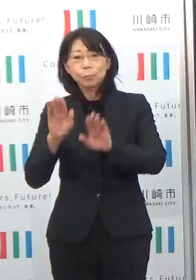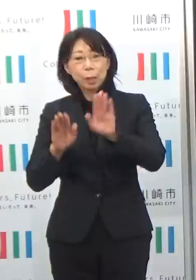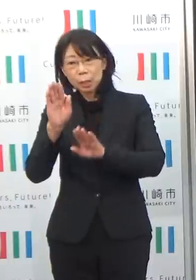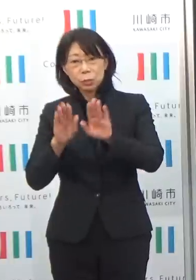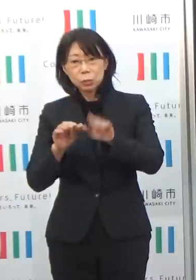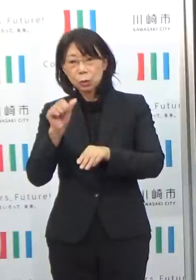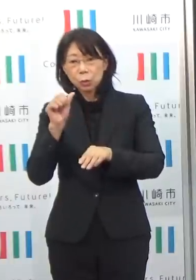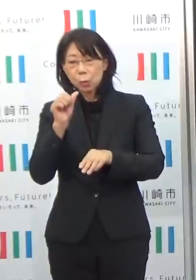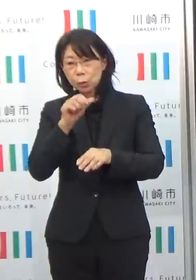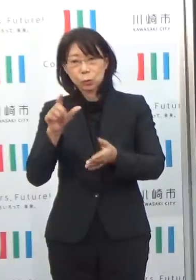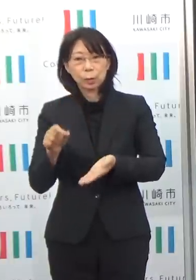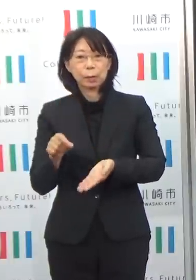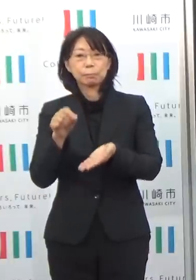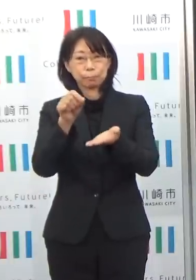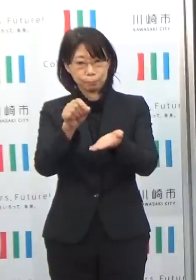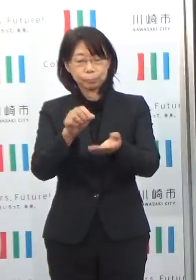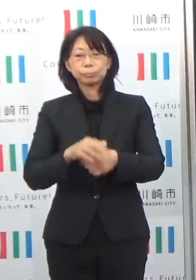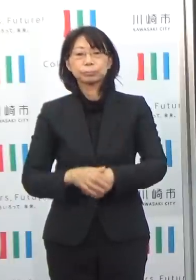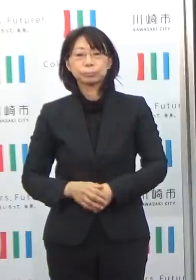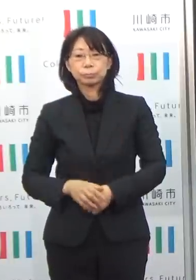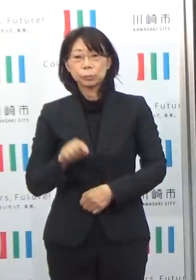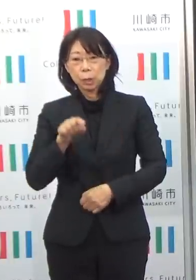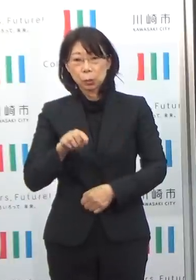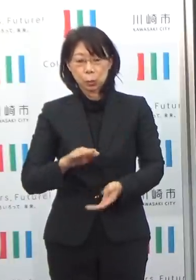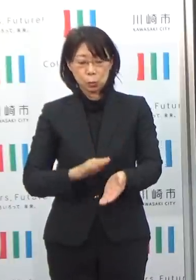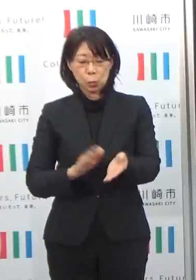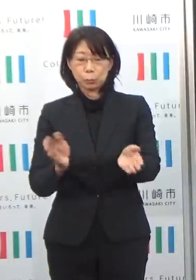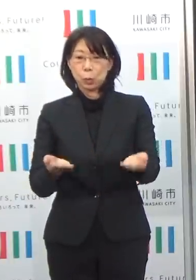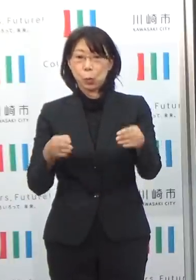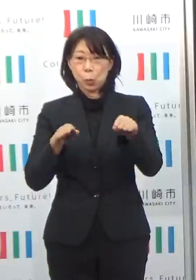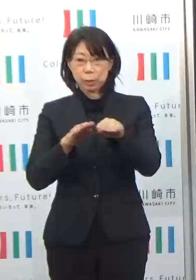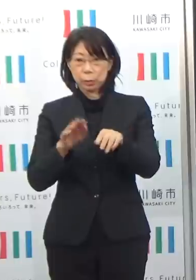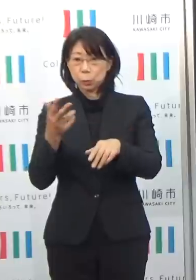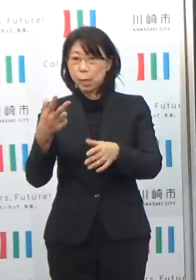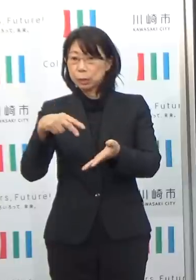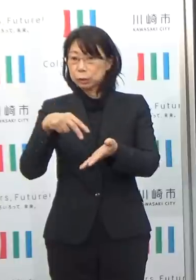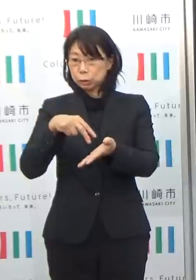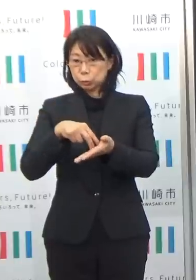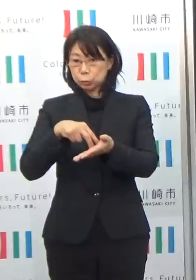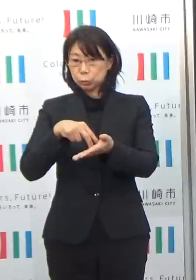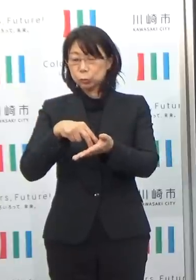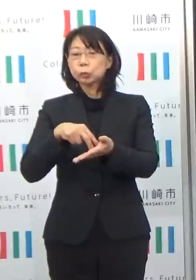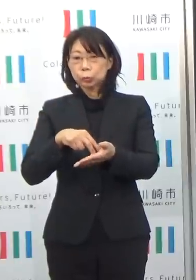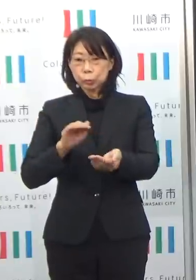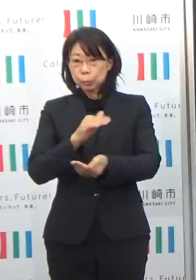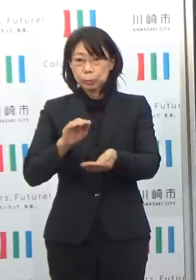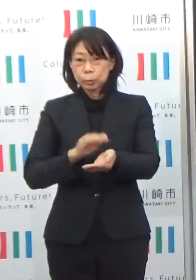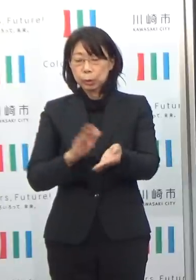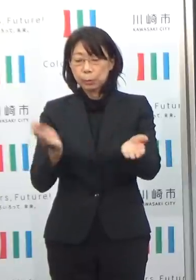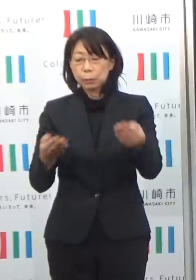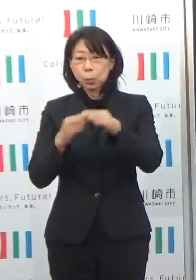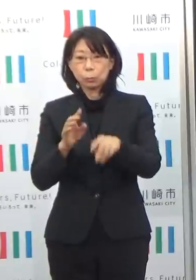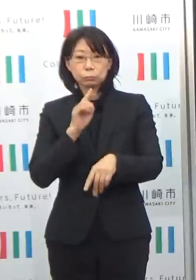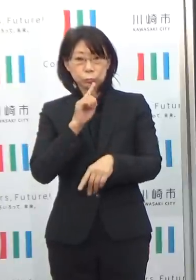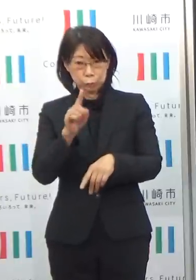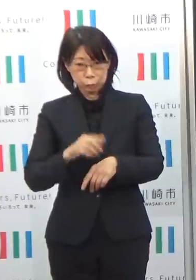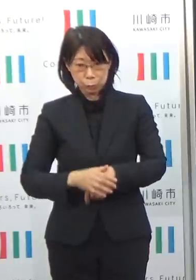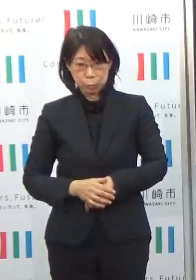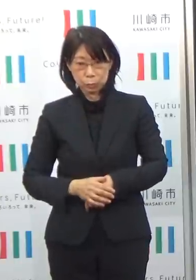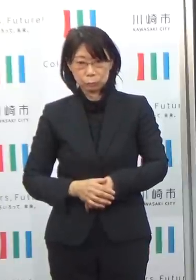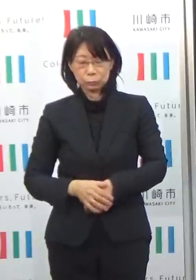この多摩病院ですけども、川崎市立病院なんですが、非常に珍しいケースでして